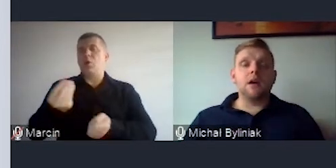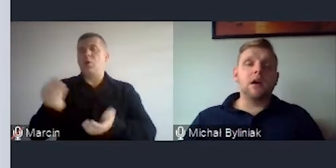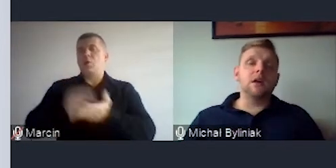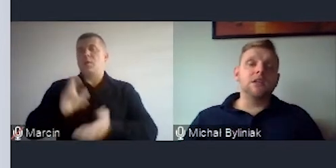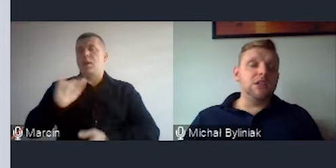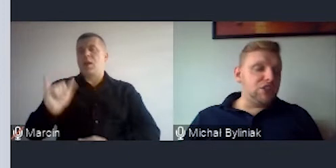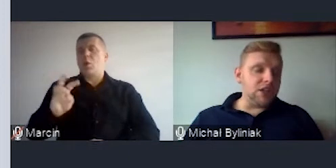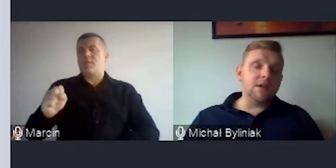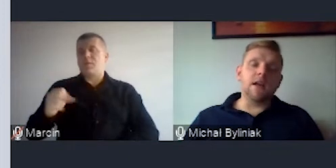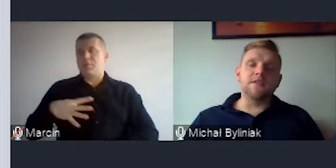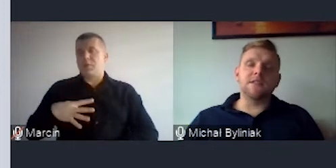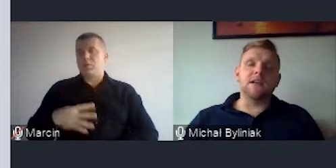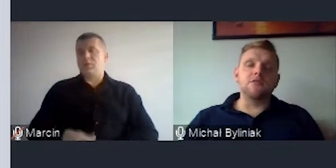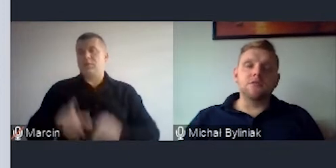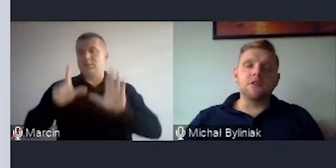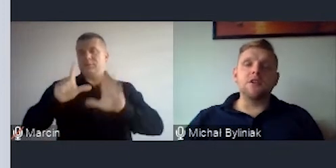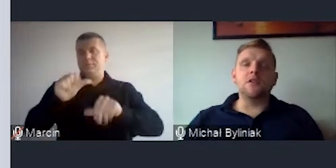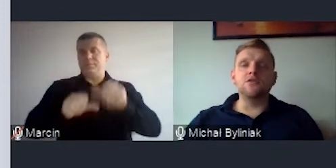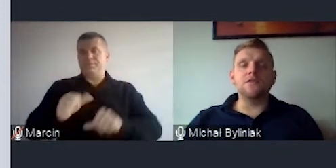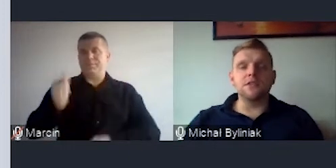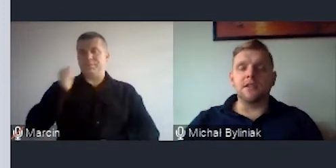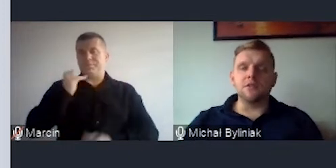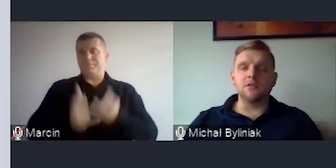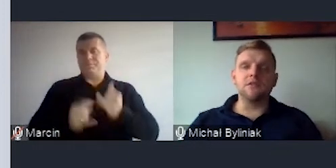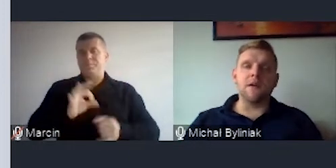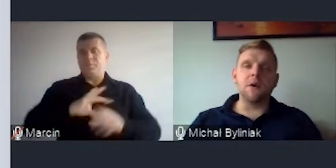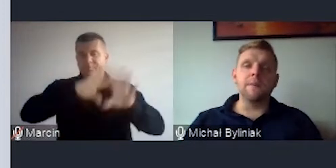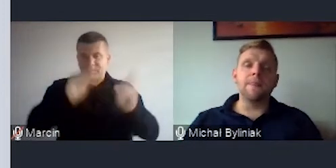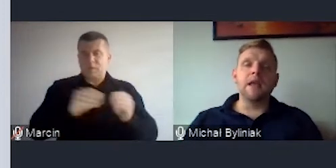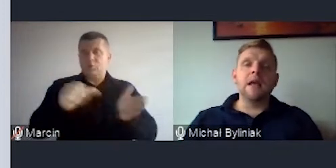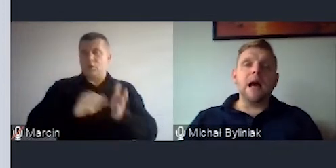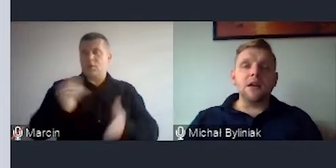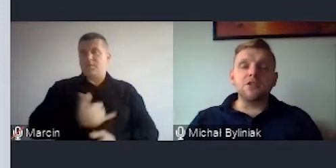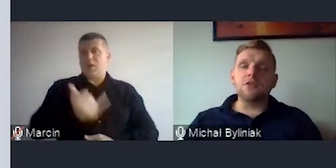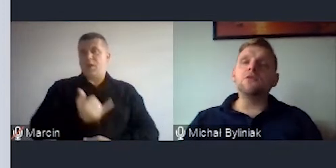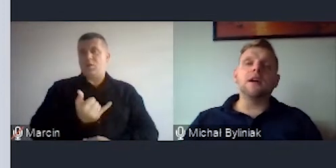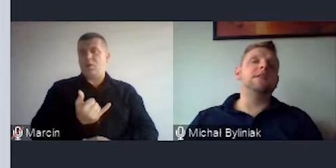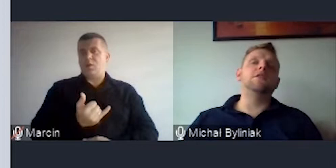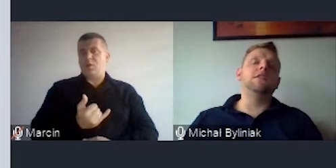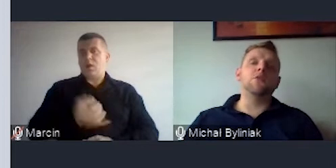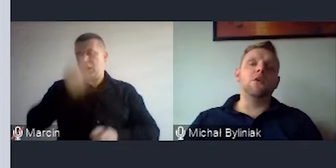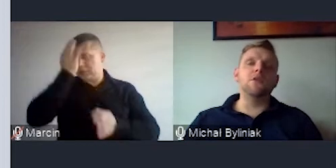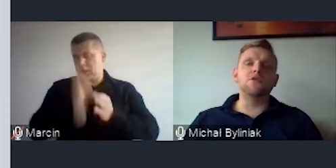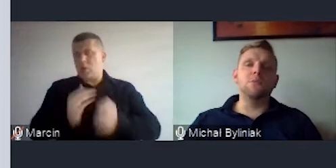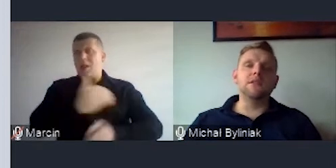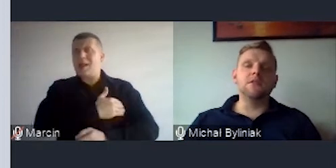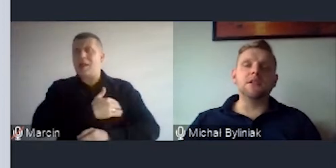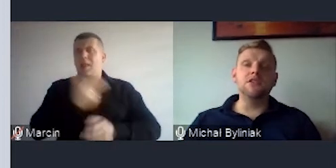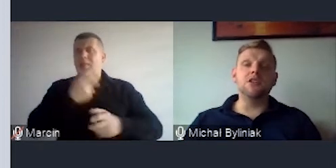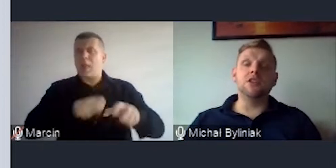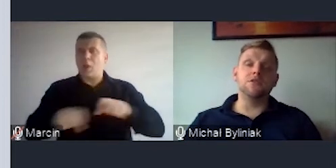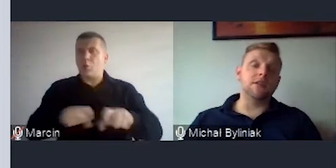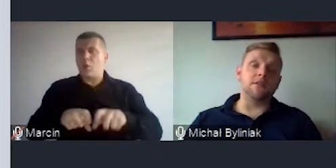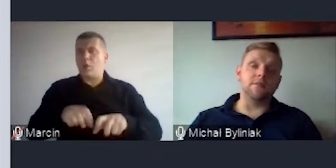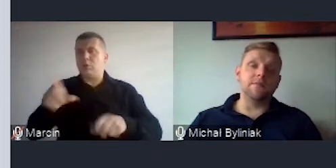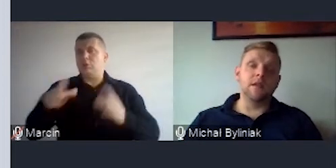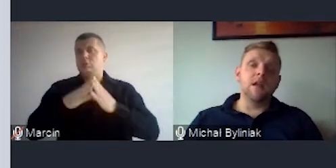Siedem lat wstecz jeżeli chodzi o wszystkie środki trwałe, a szczególna kategoria: nieruchomości ma ten okres dziesięcioletni.